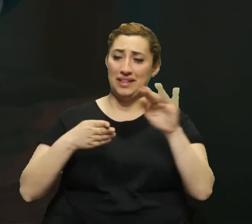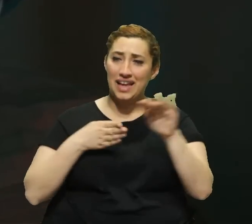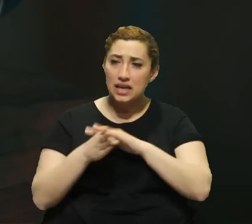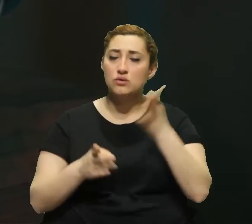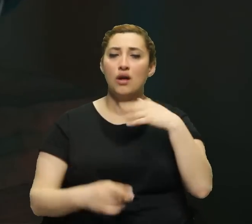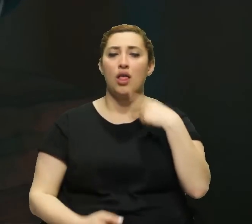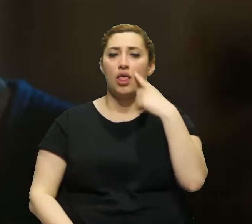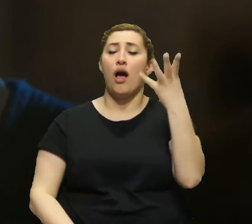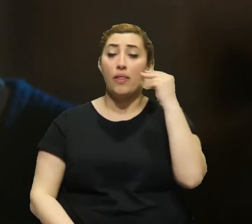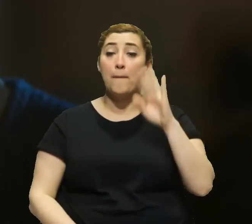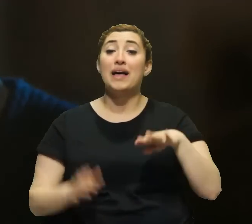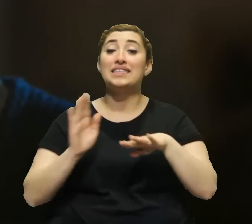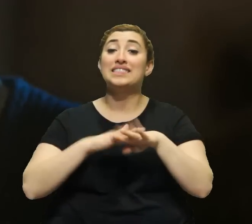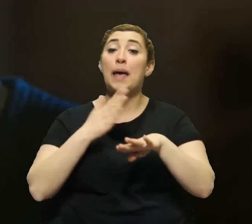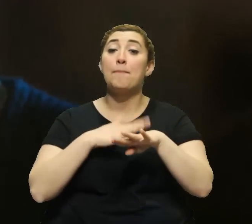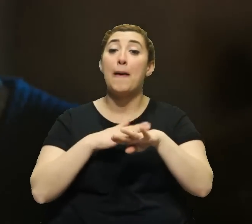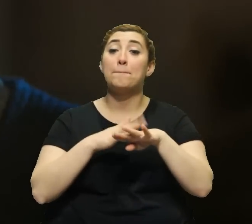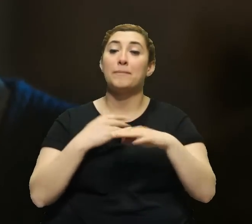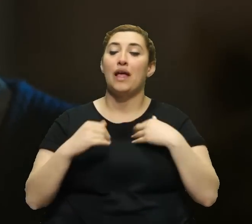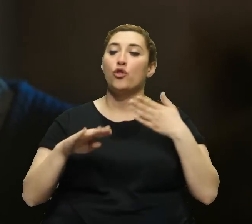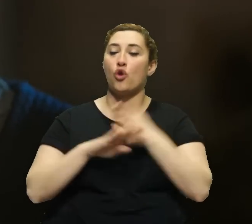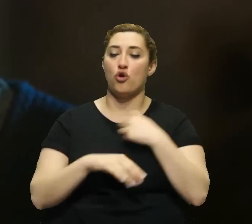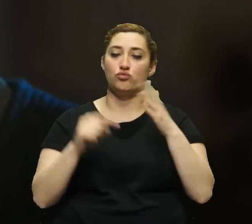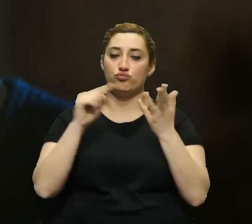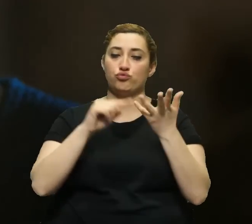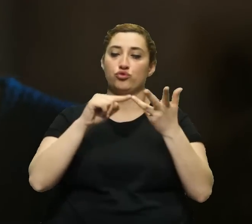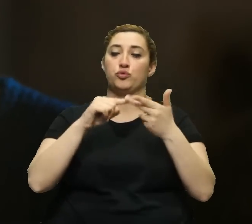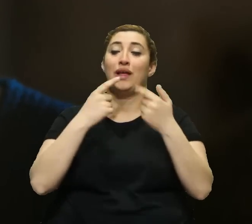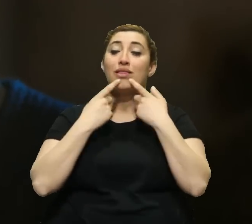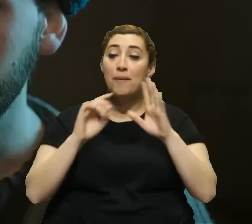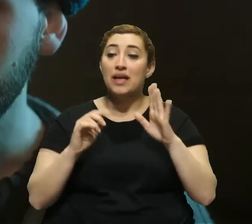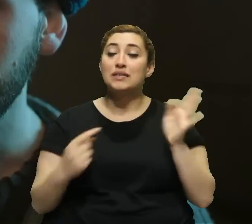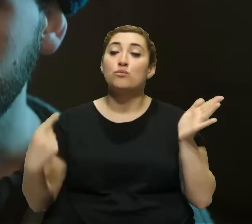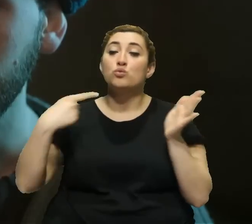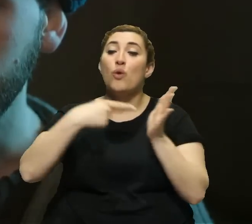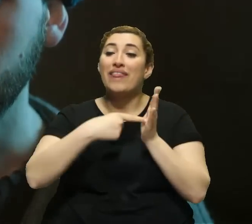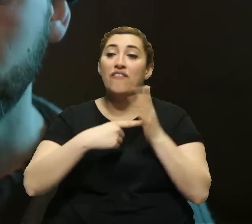Ama sebepleri doğru koymaz isek ortaya... ...neticelerde şaşarız elbet.